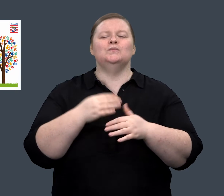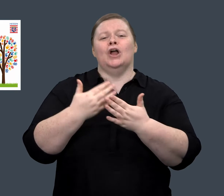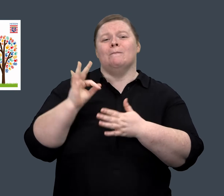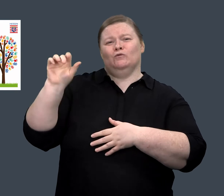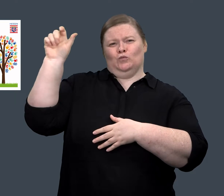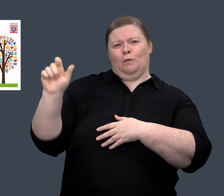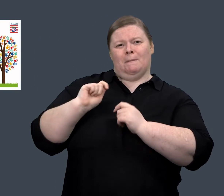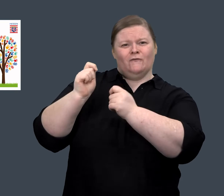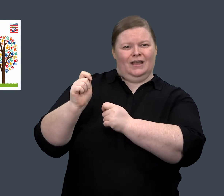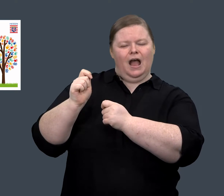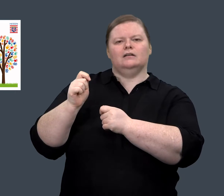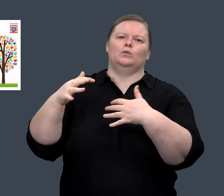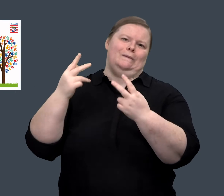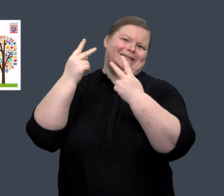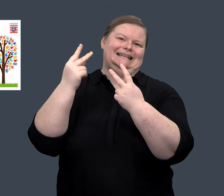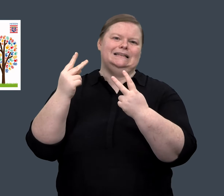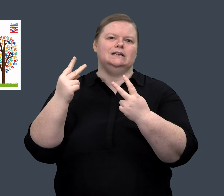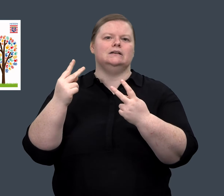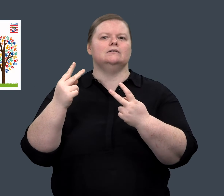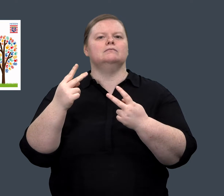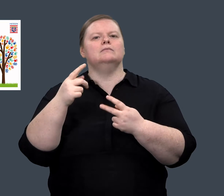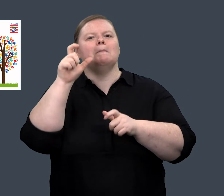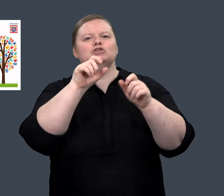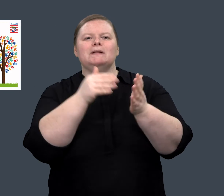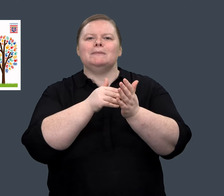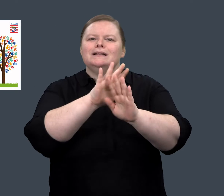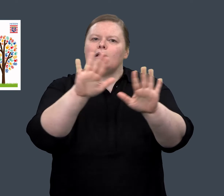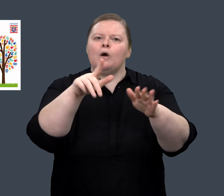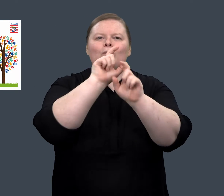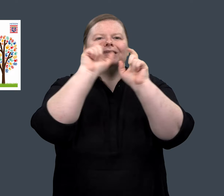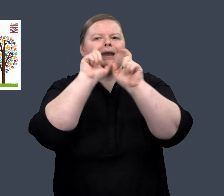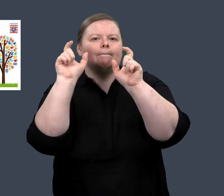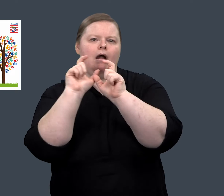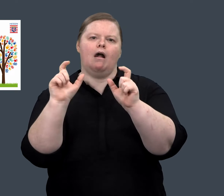Mir ist es wichtig, die Anliegen der Menschen mit Behinderungen